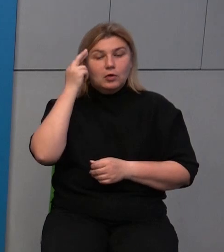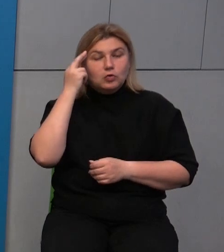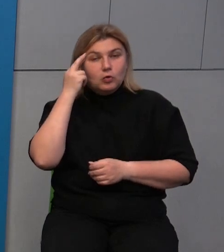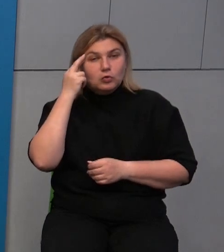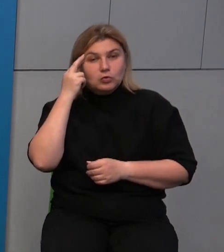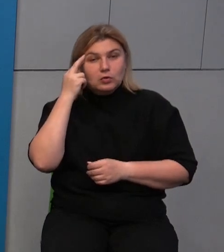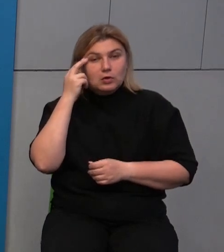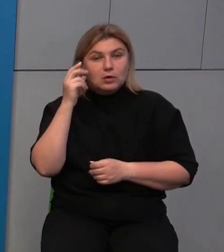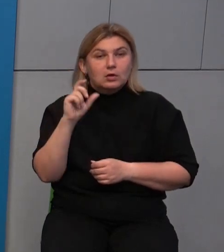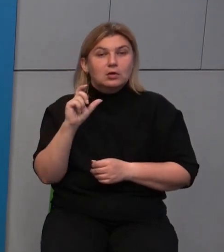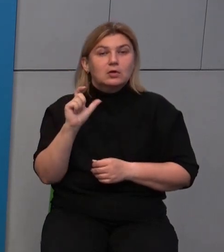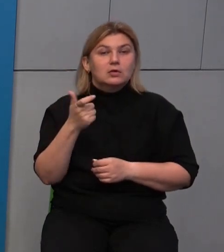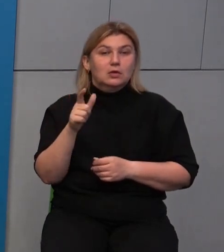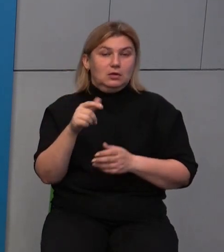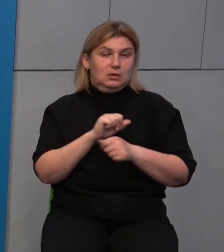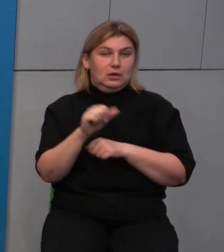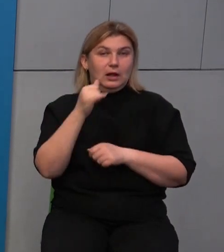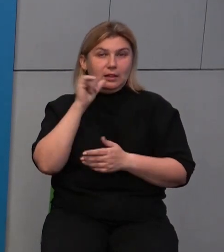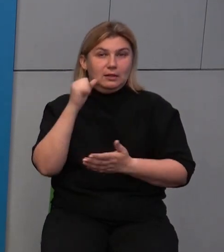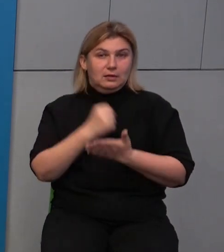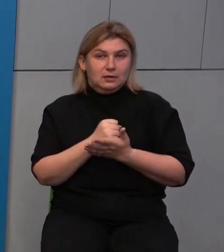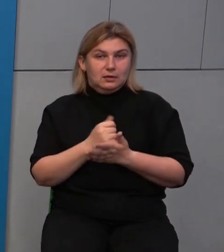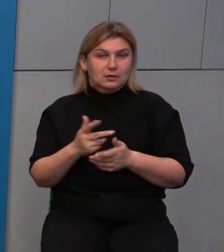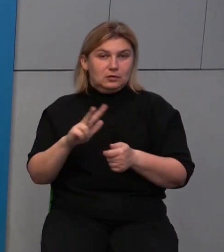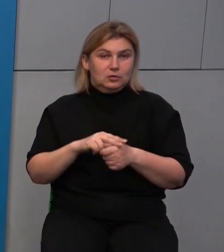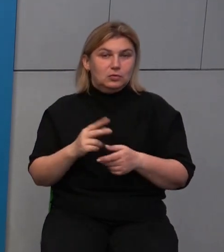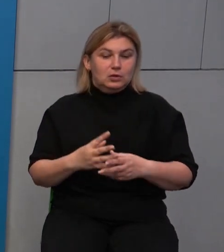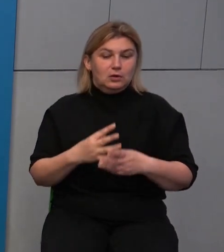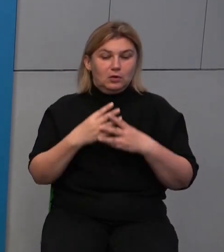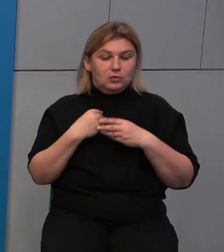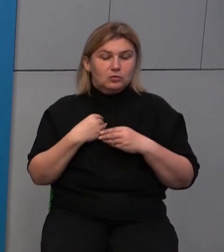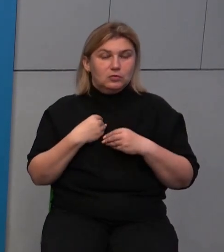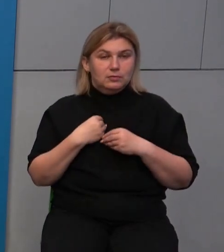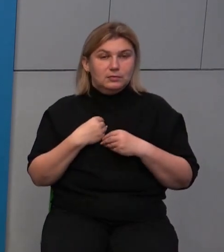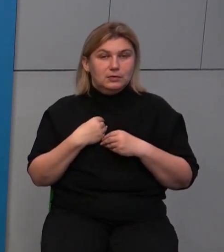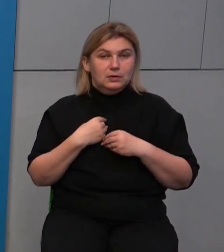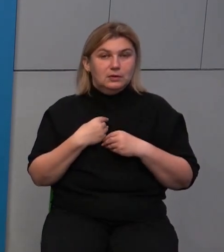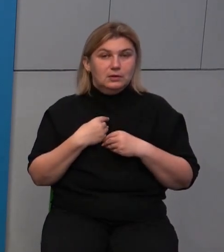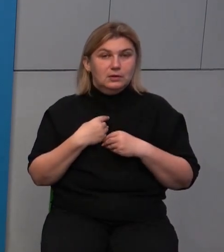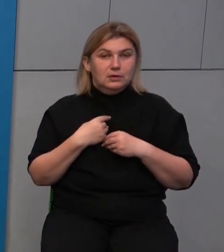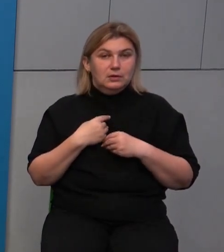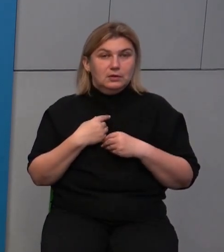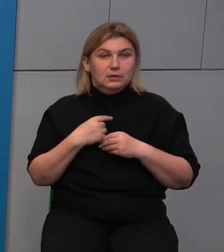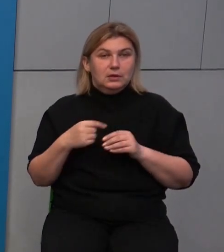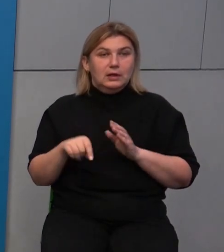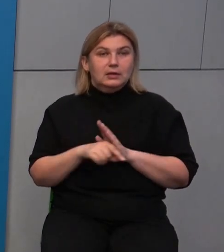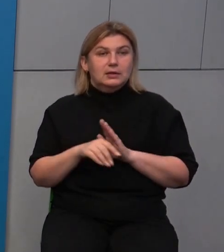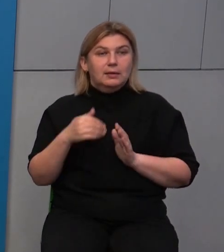o czym jest ten list, który właśnie dostałam. Ale to jest oczywiście dla mnie niezwykle cenne i ciekawe.